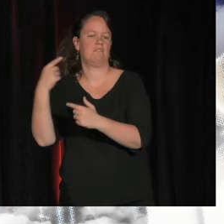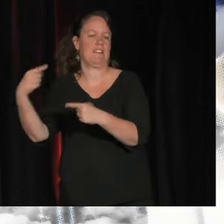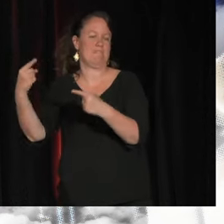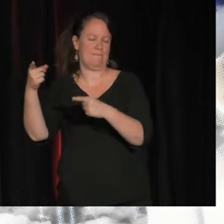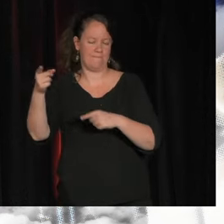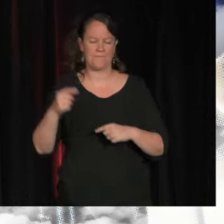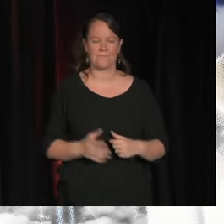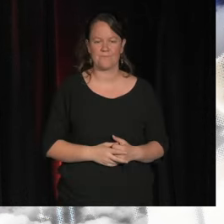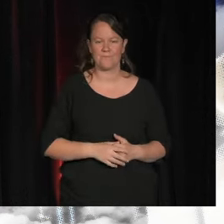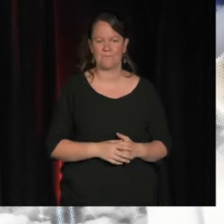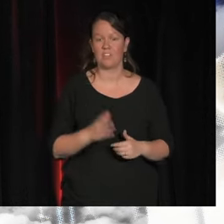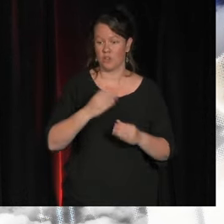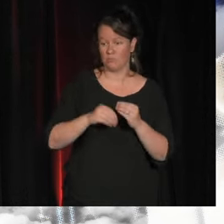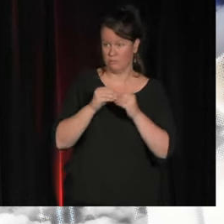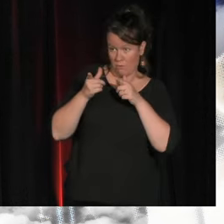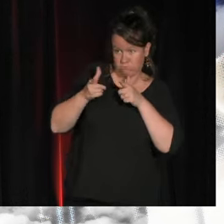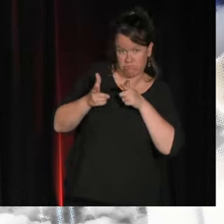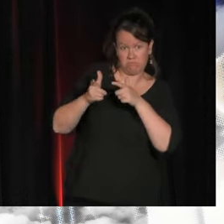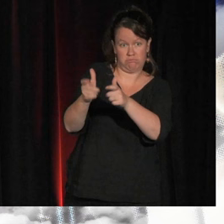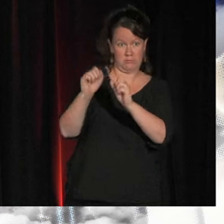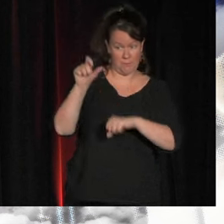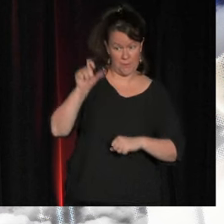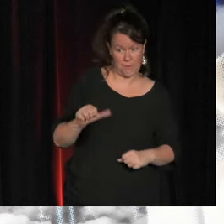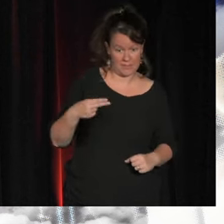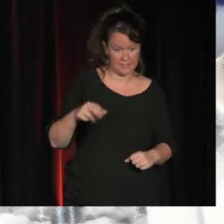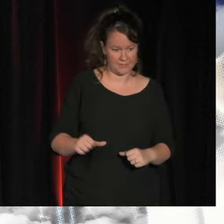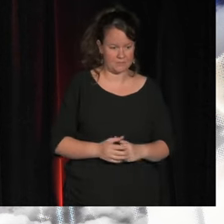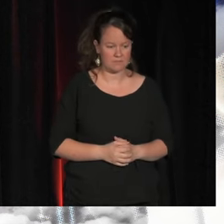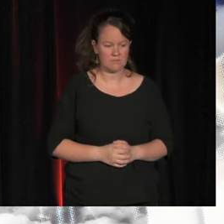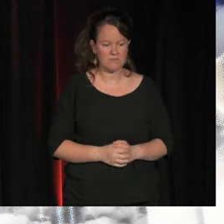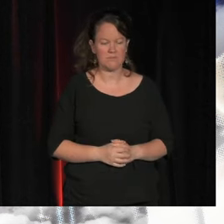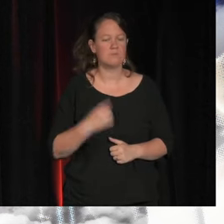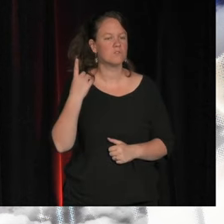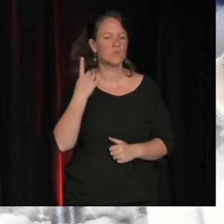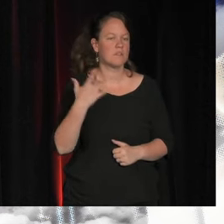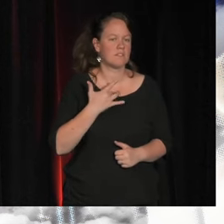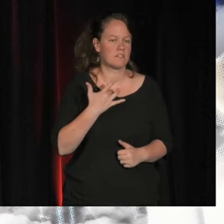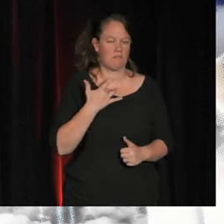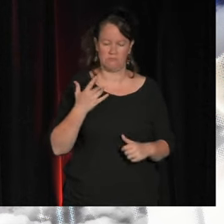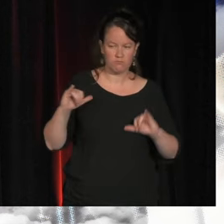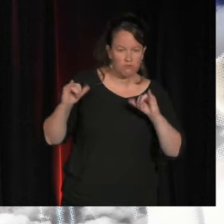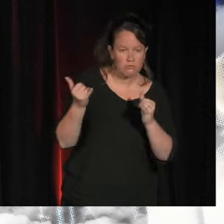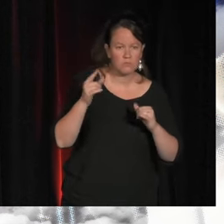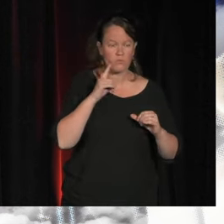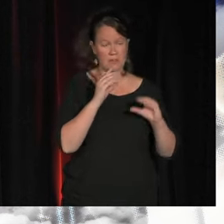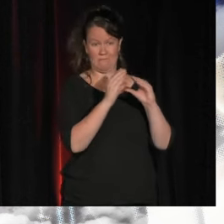Et on peut aussi la jouer de façon offensive. Et c'est un truc qui a toujours été important dans la conception du jeu, parce que les jeux Blizzard, la marque de fabrique des jeux Blizzard,